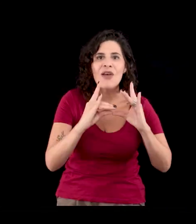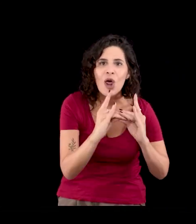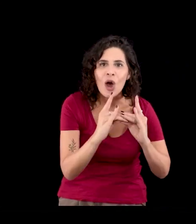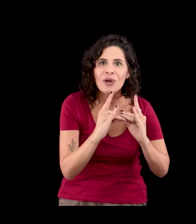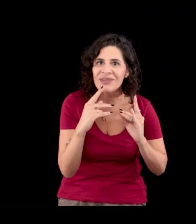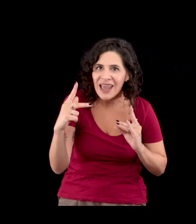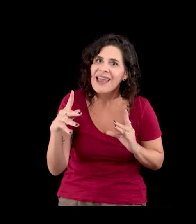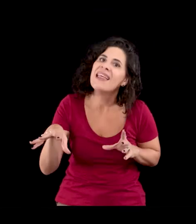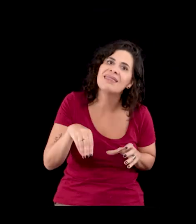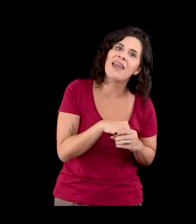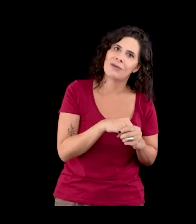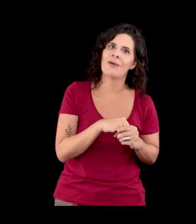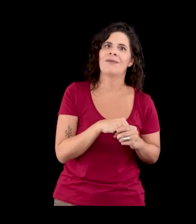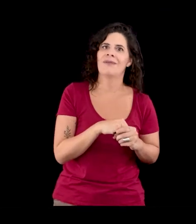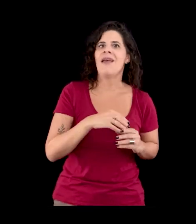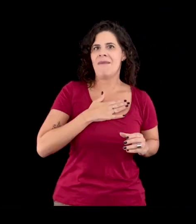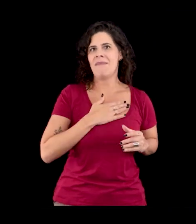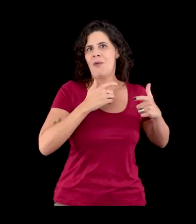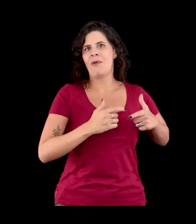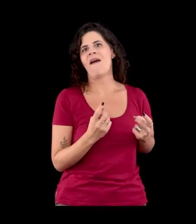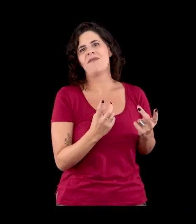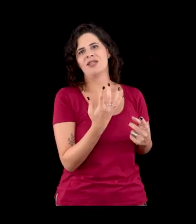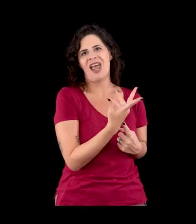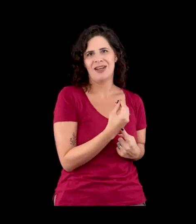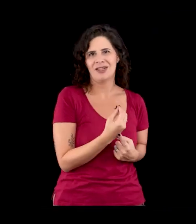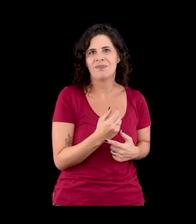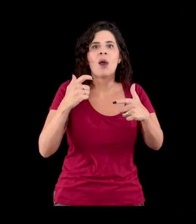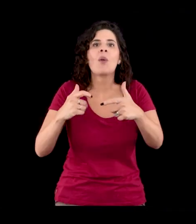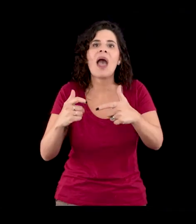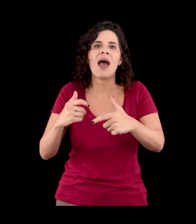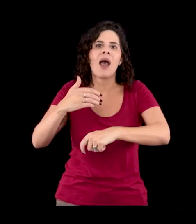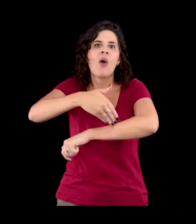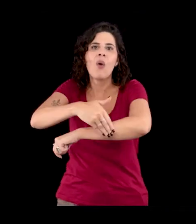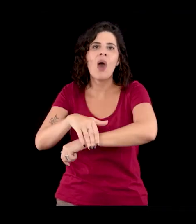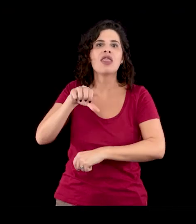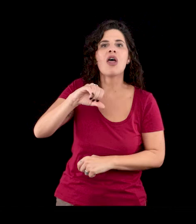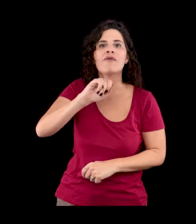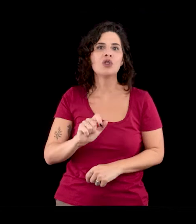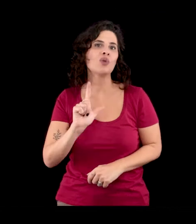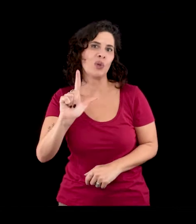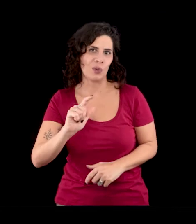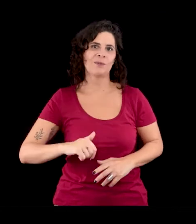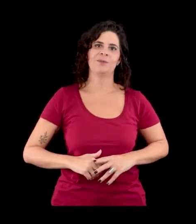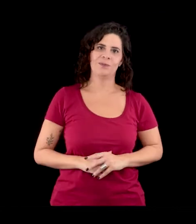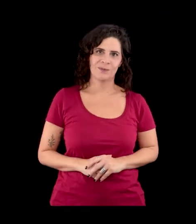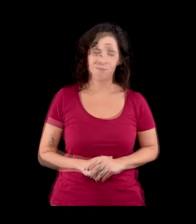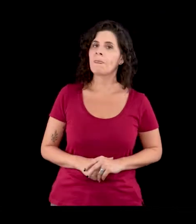e o velório dele foi feito na minha galeria, na 9 de Julho ainda. Mas a doação foi dele,